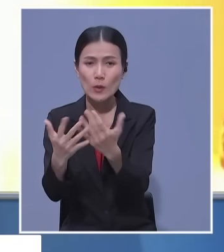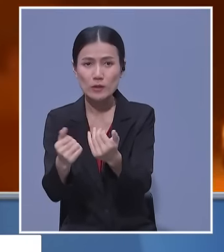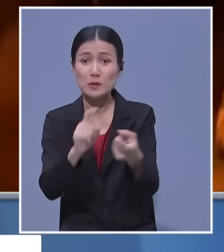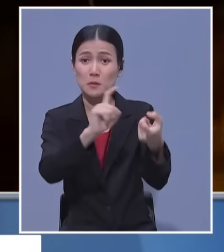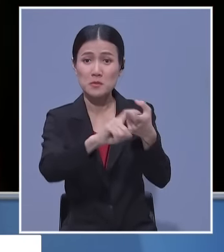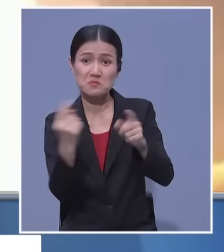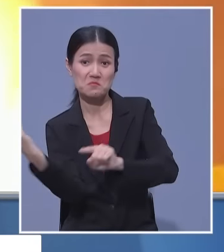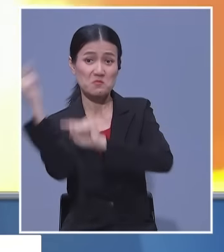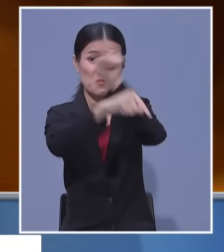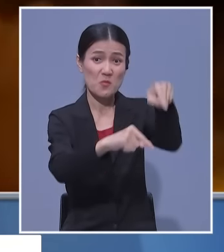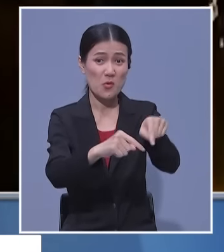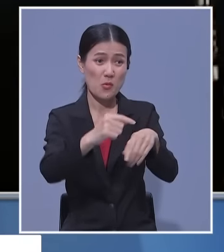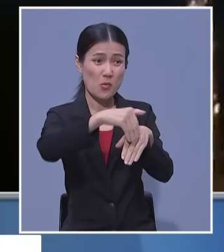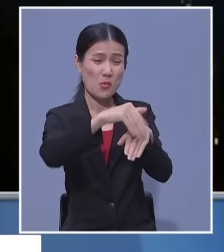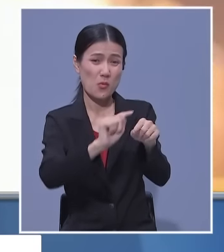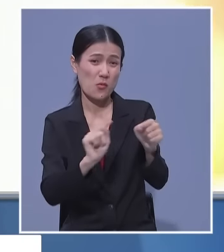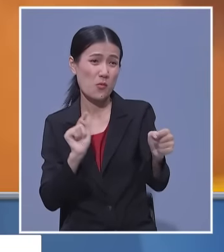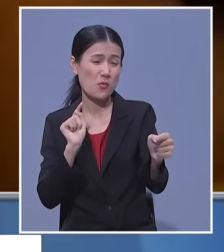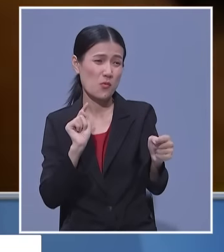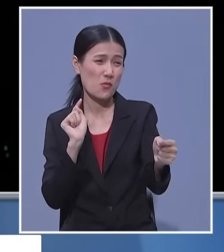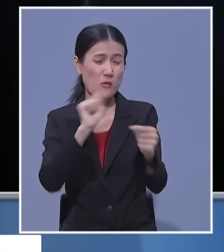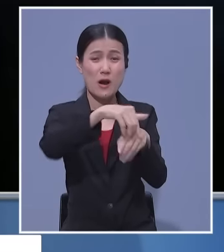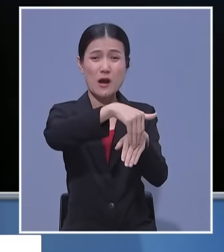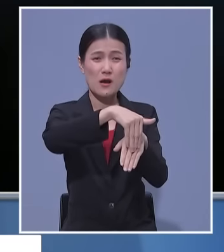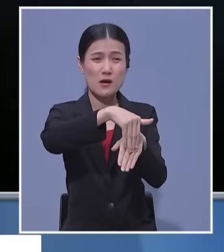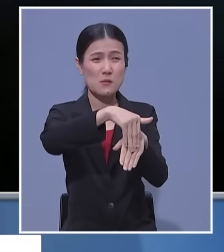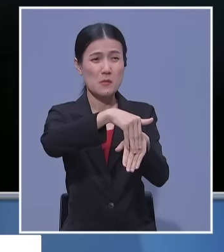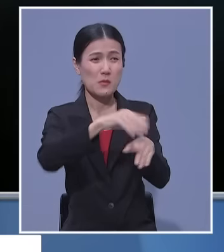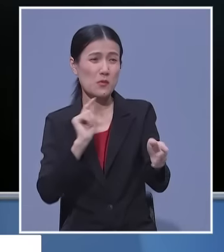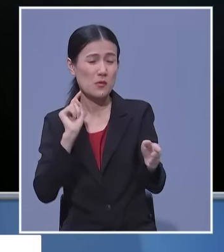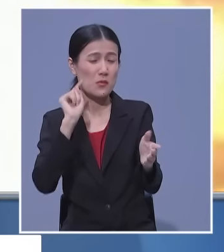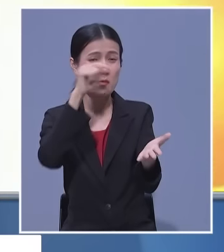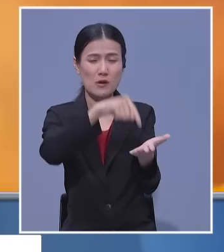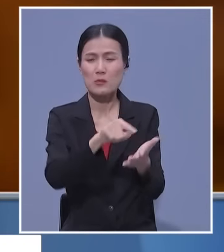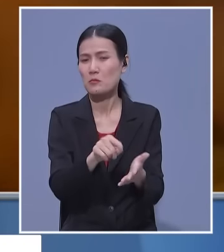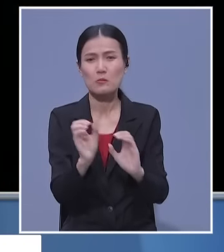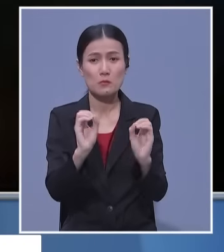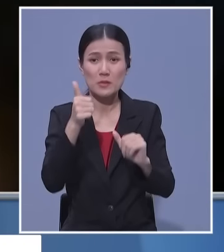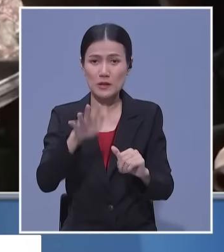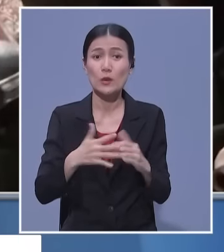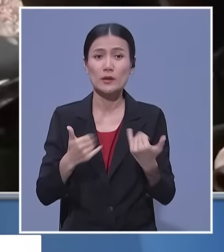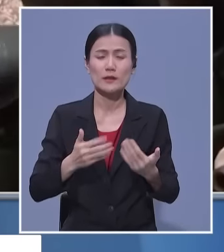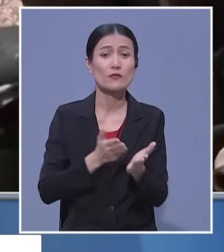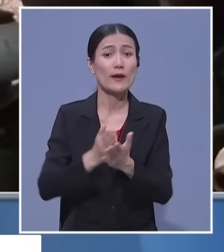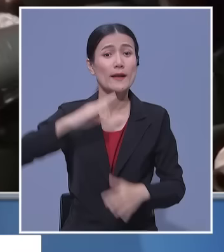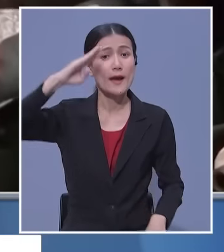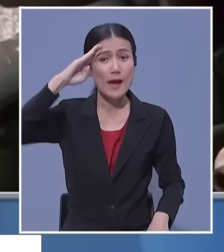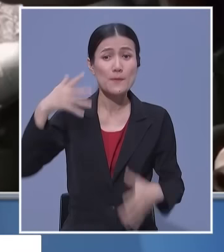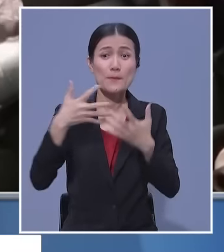แดนของรัสเซียลีแนอคย้ำว่าฝ่ายบริหารของ รัฐบาลสหรัฐในชุดปัจจุบันทำตัวเหมือนคน